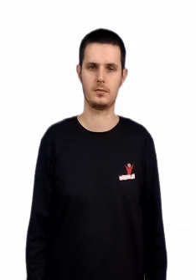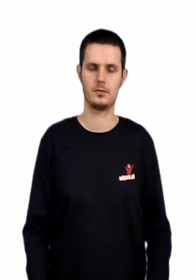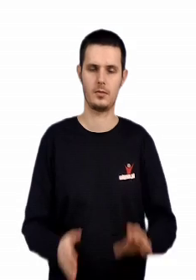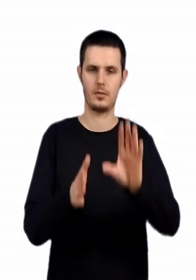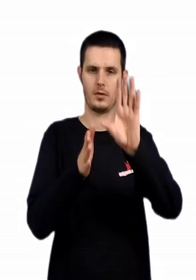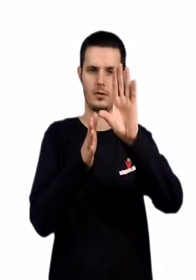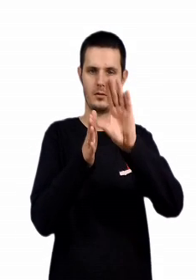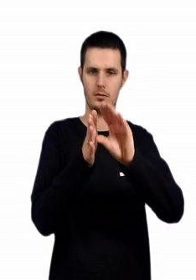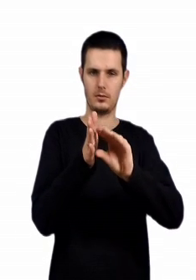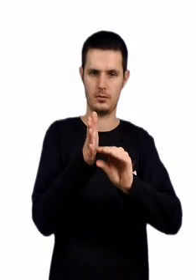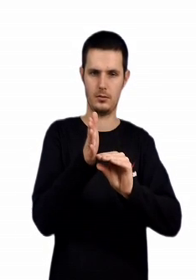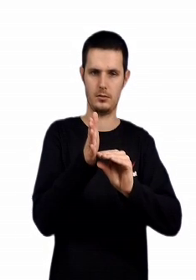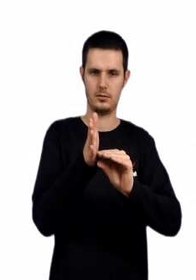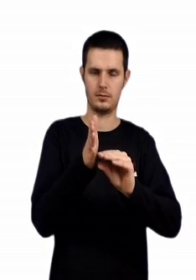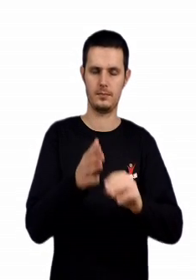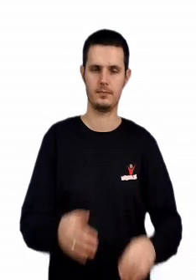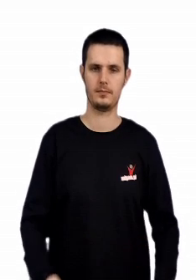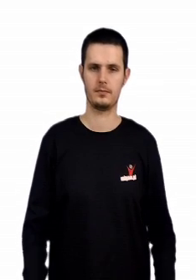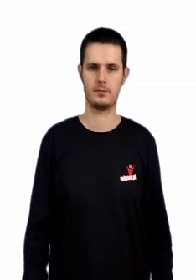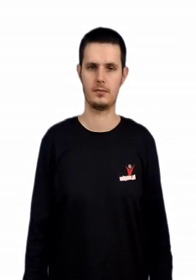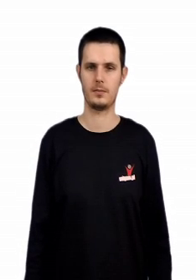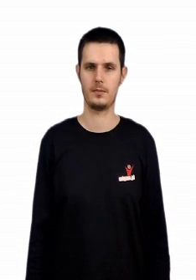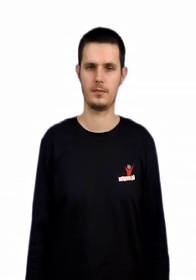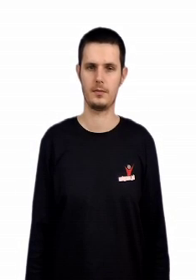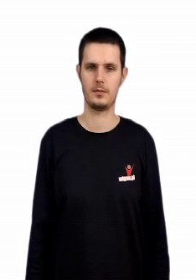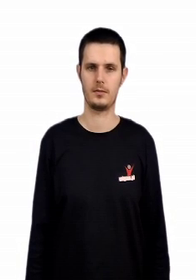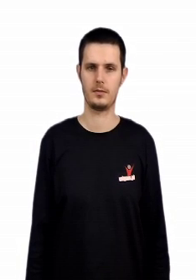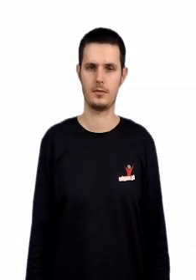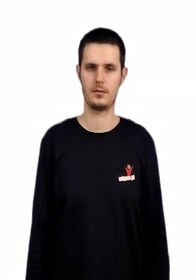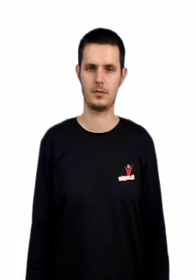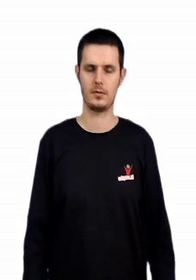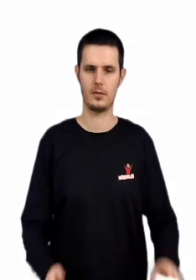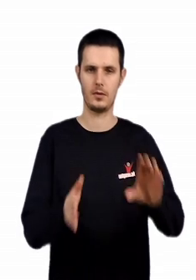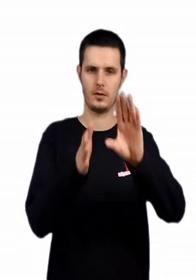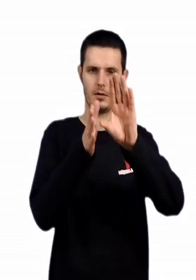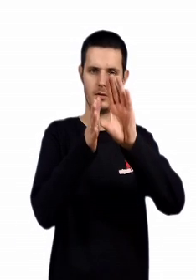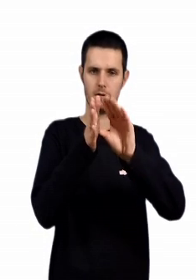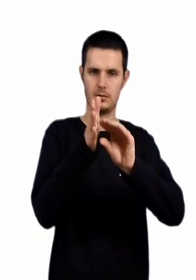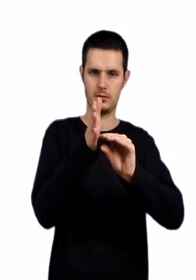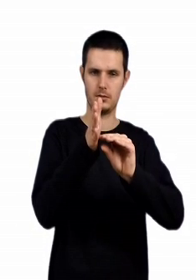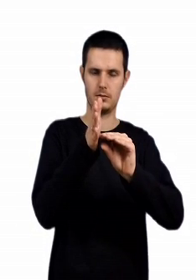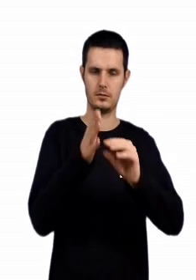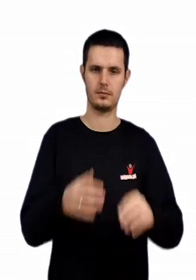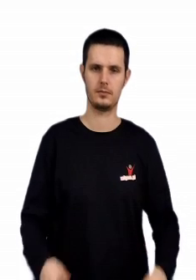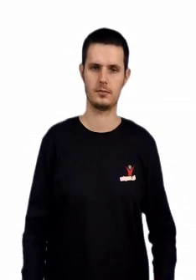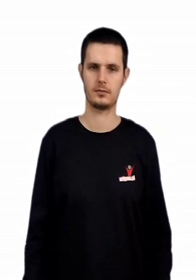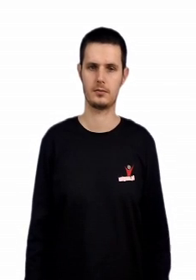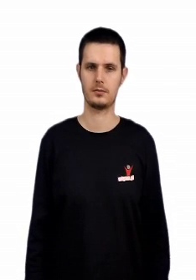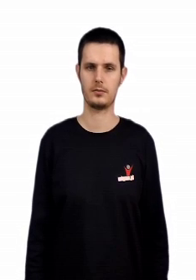TANI